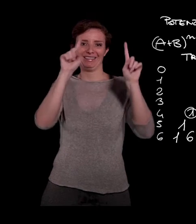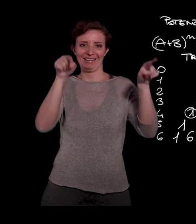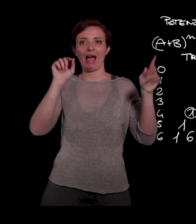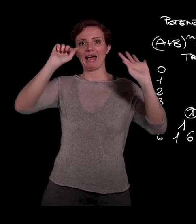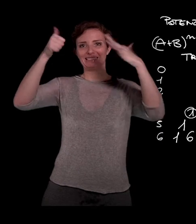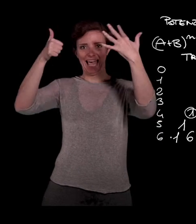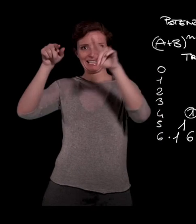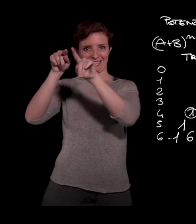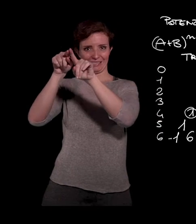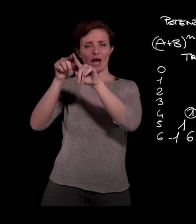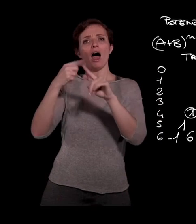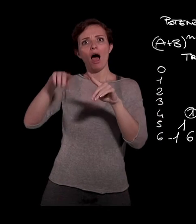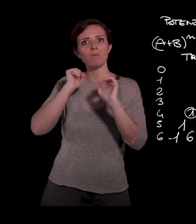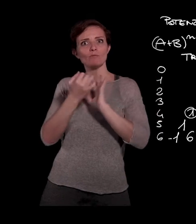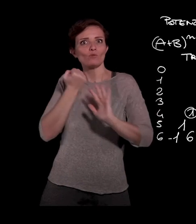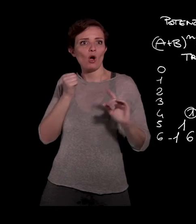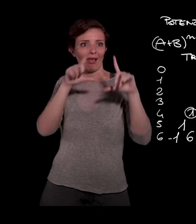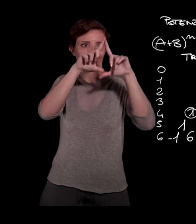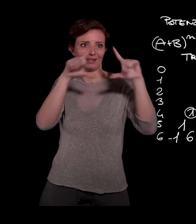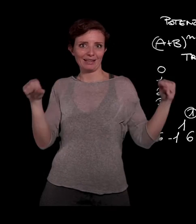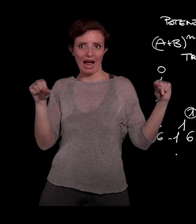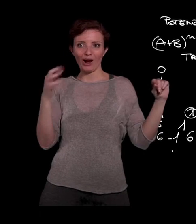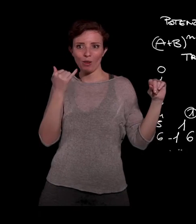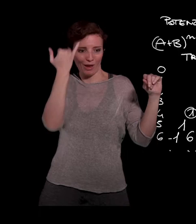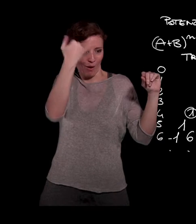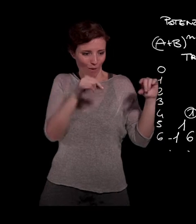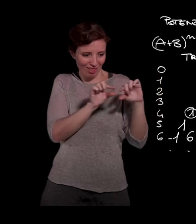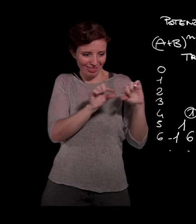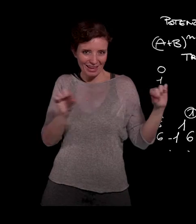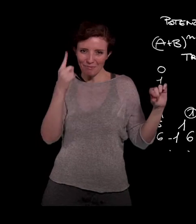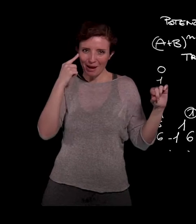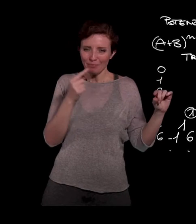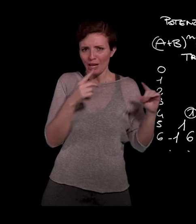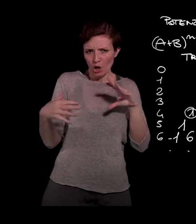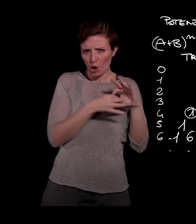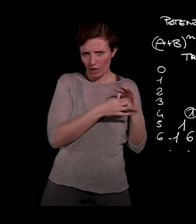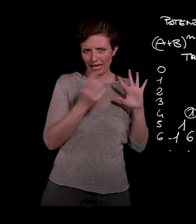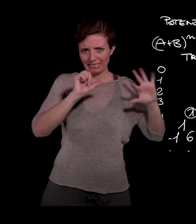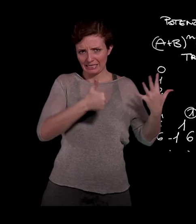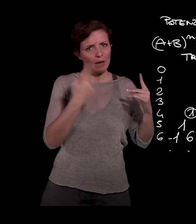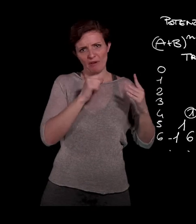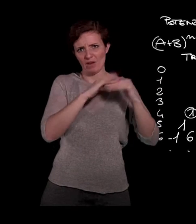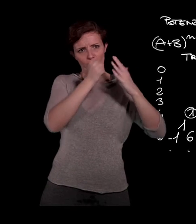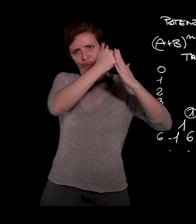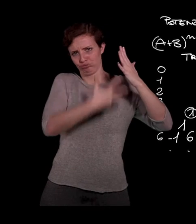possiamo andare a sfruttare quello che ci dice quest'ultima riga del triangolo di Tartaglia, che vale per qualsiasi esponente.